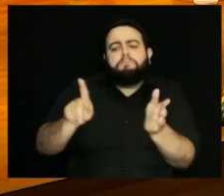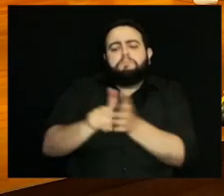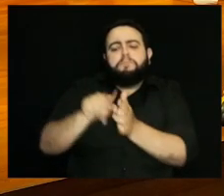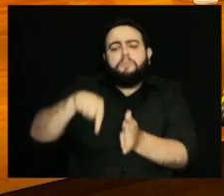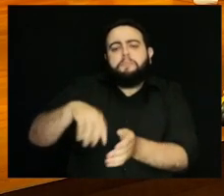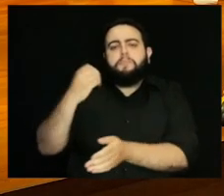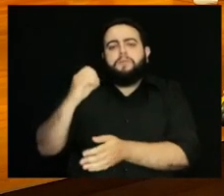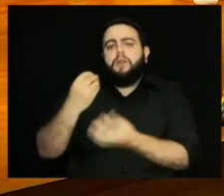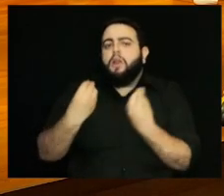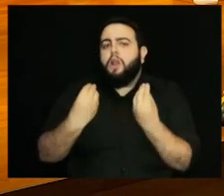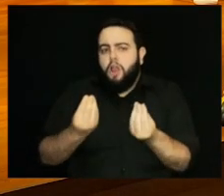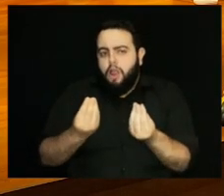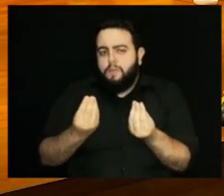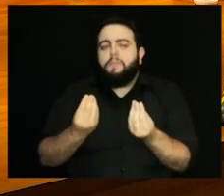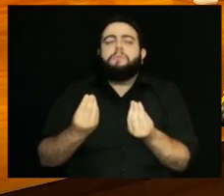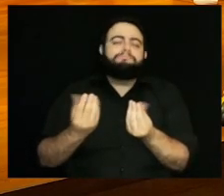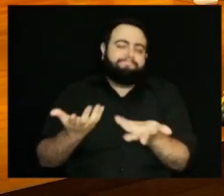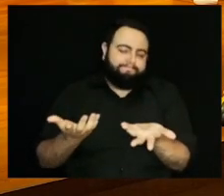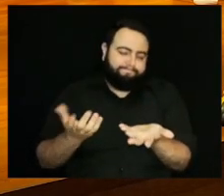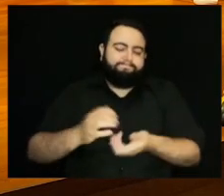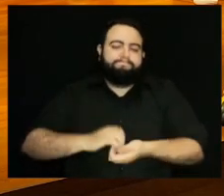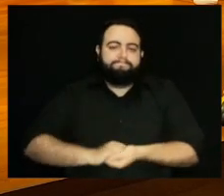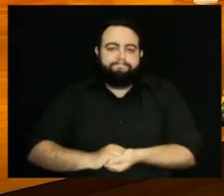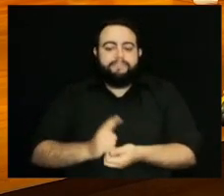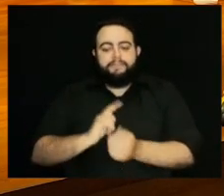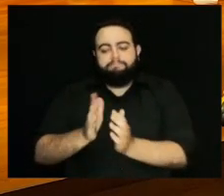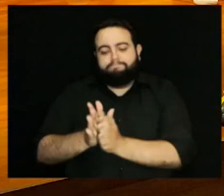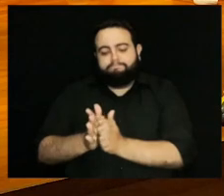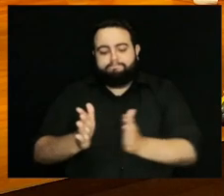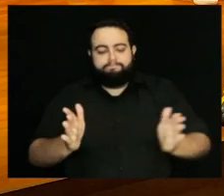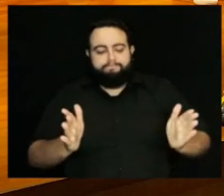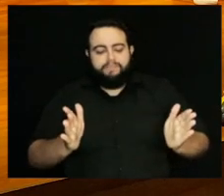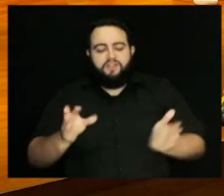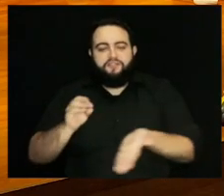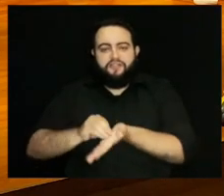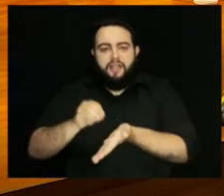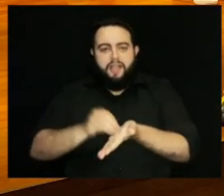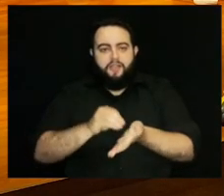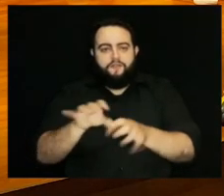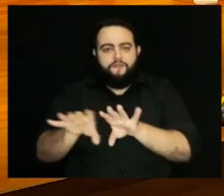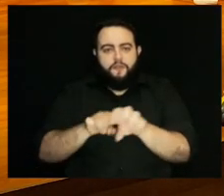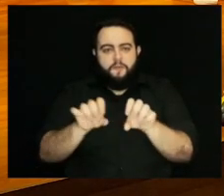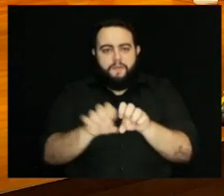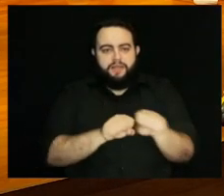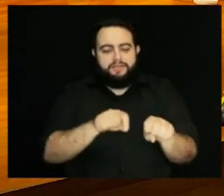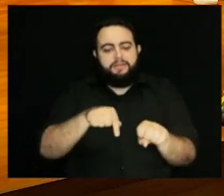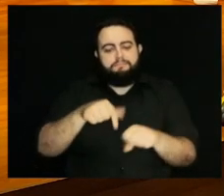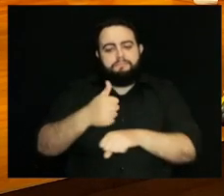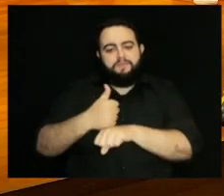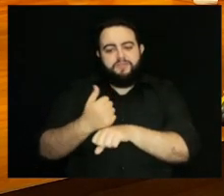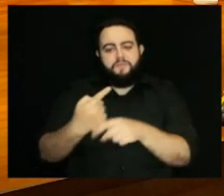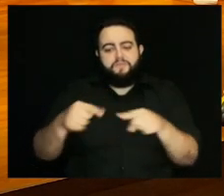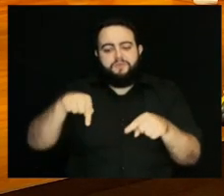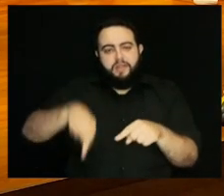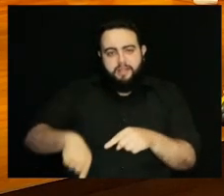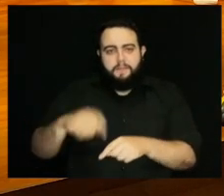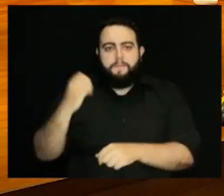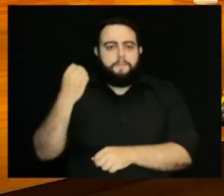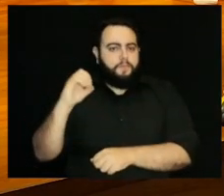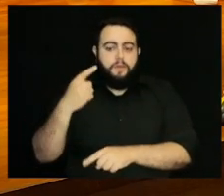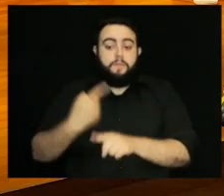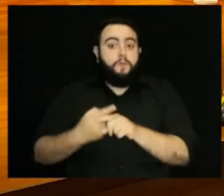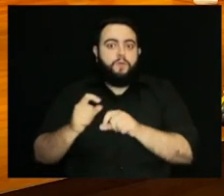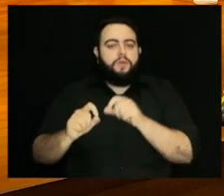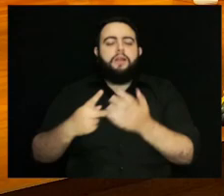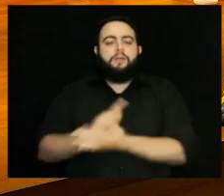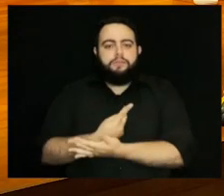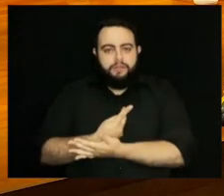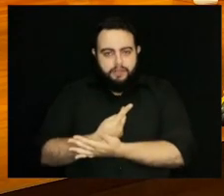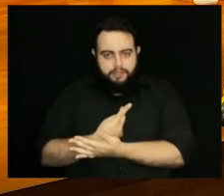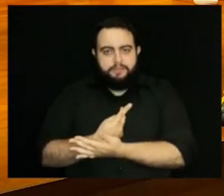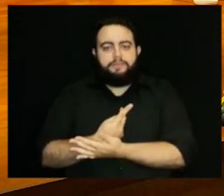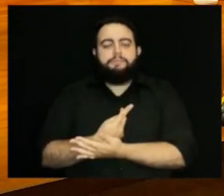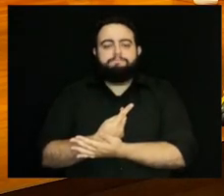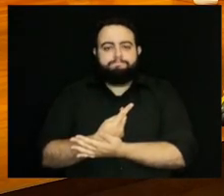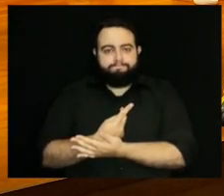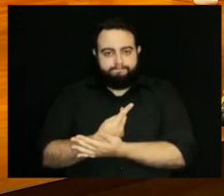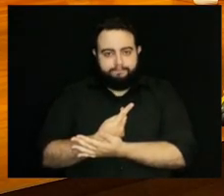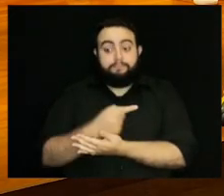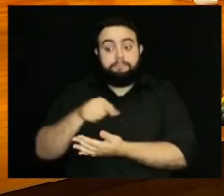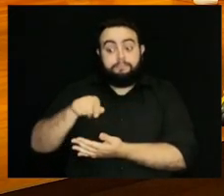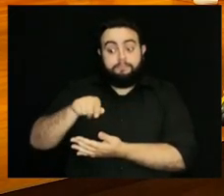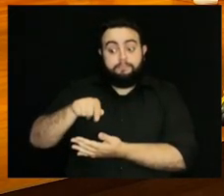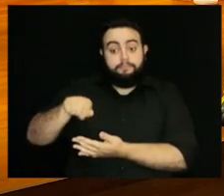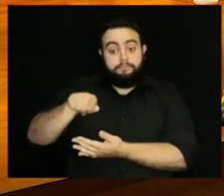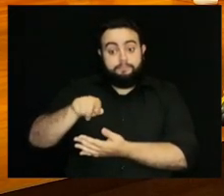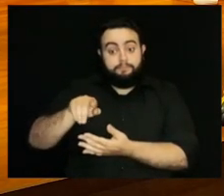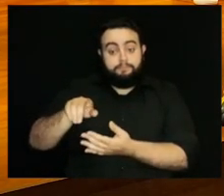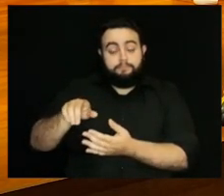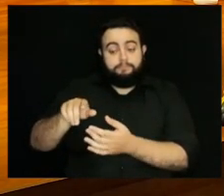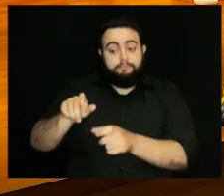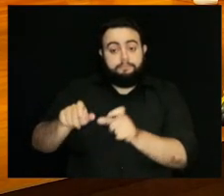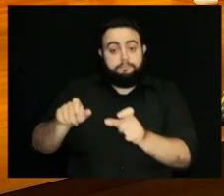muito grande na formação da música daqui né por o que que acontece os caras não conseguem...